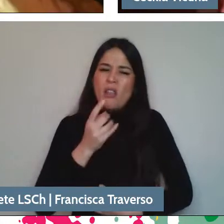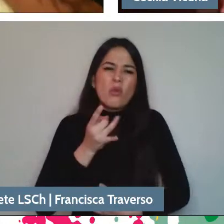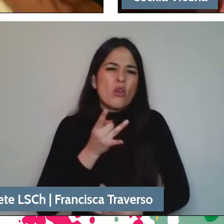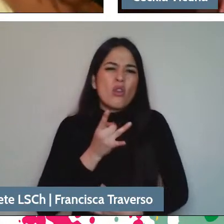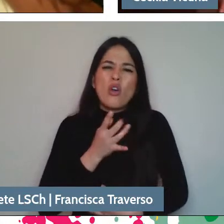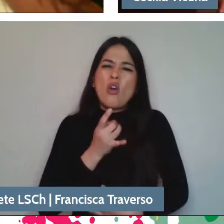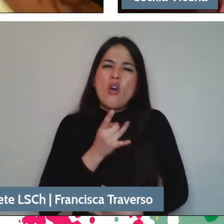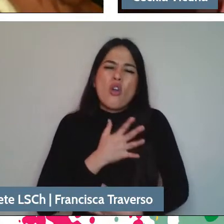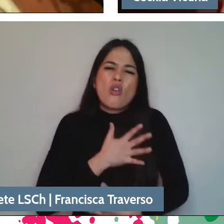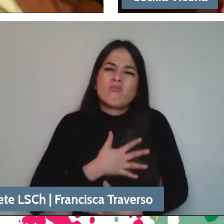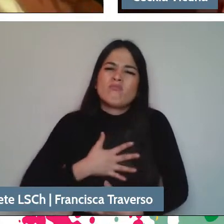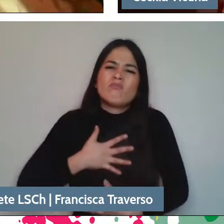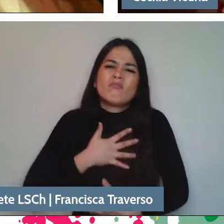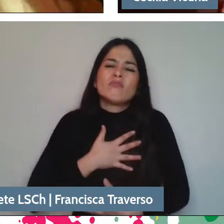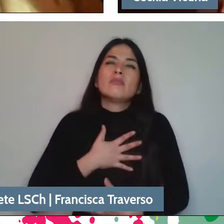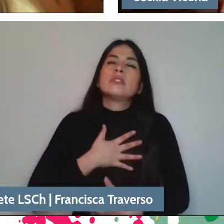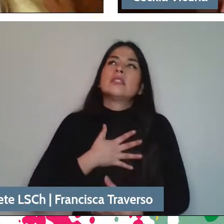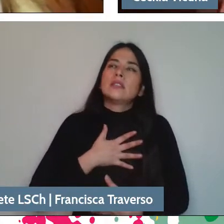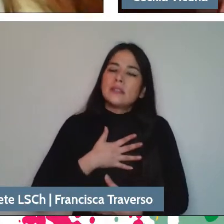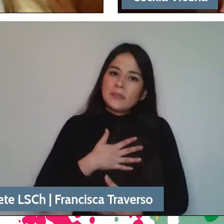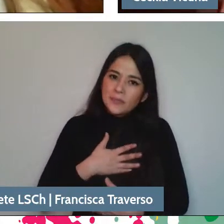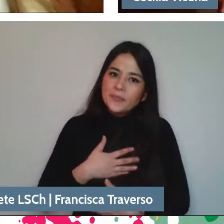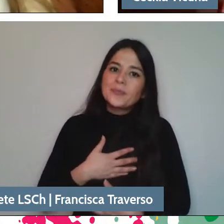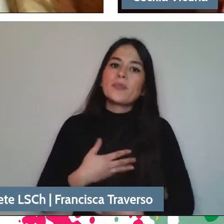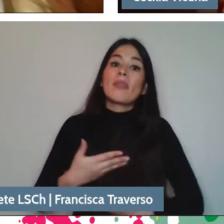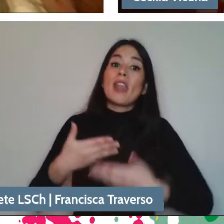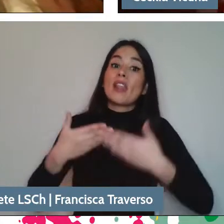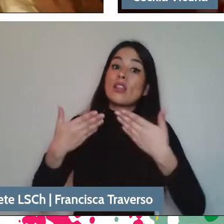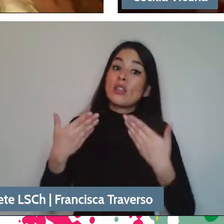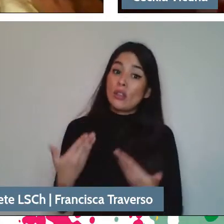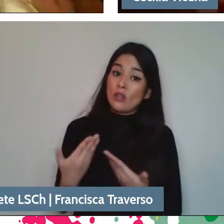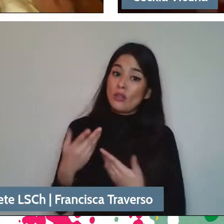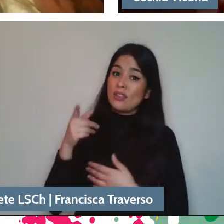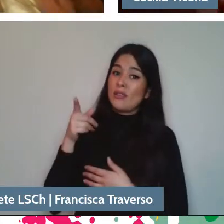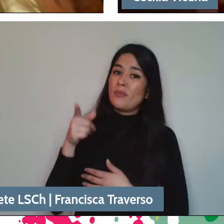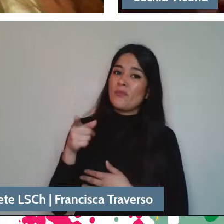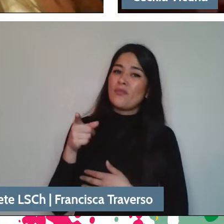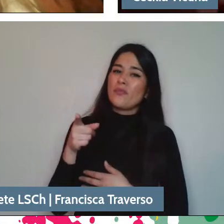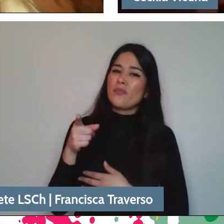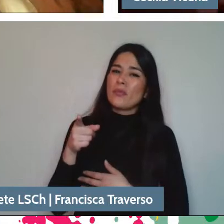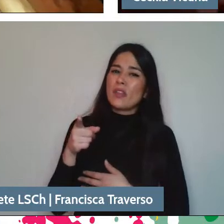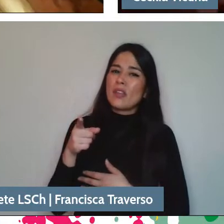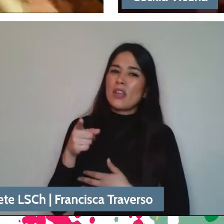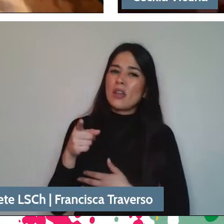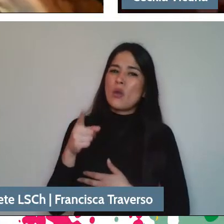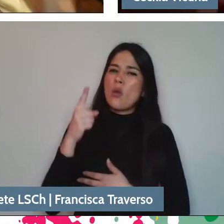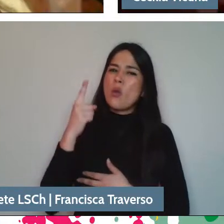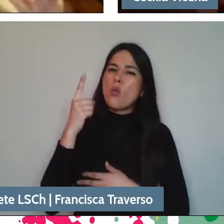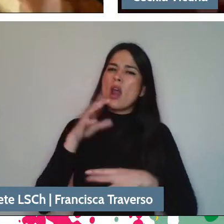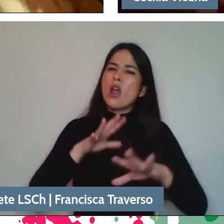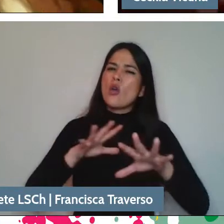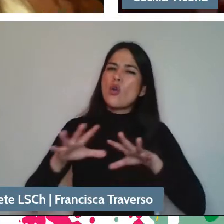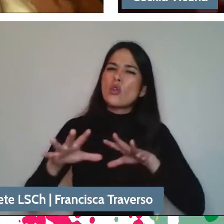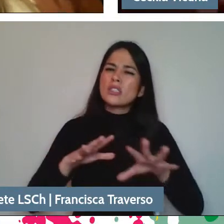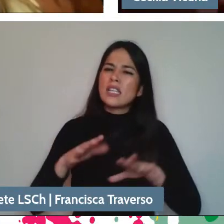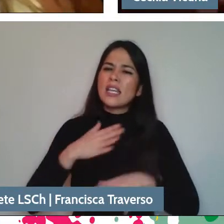Y en ese sentido, porque una de las cosas que me gustaría que fuéramos viéndole